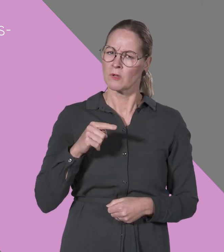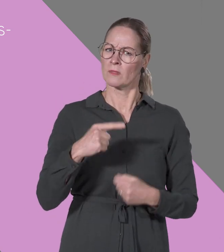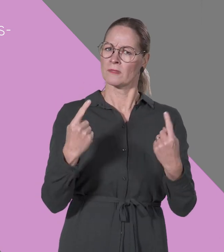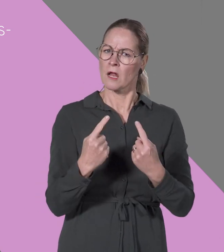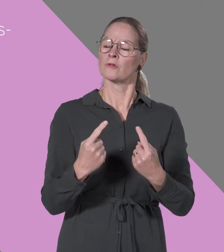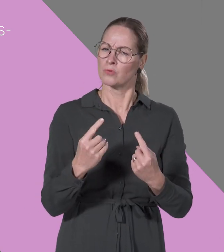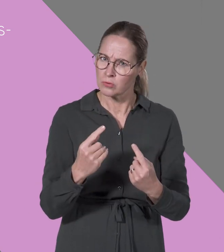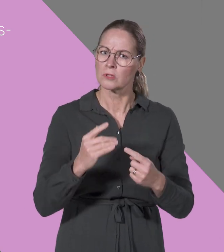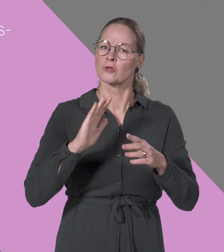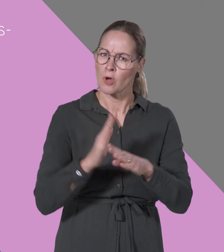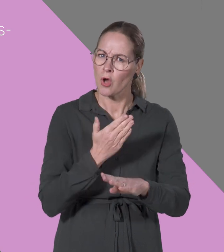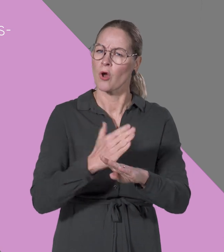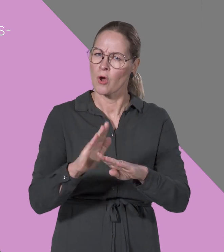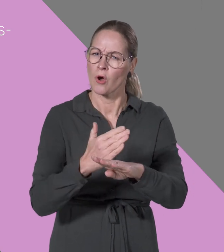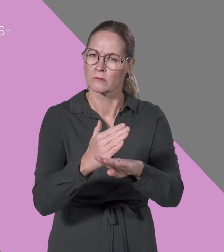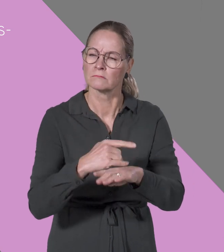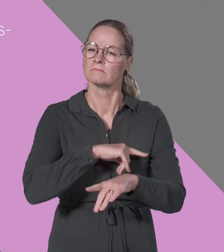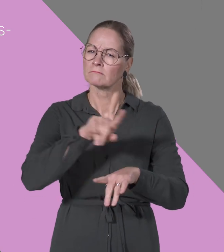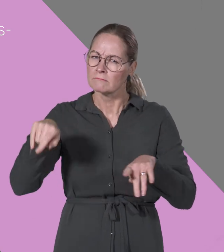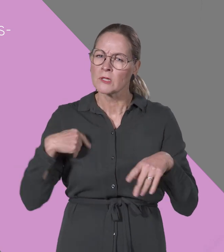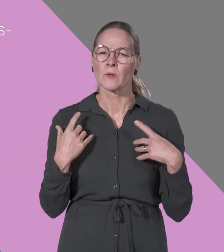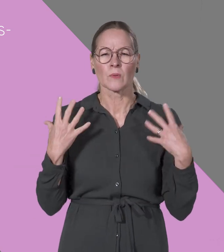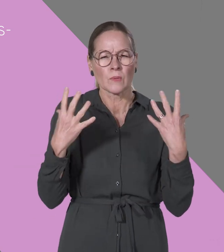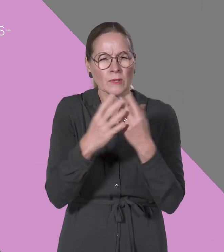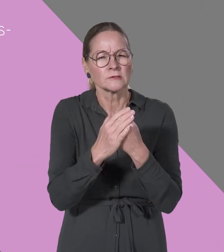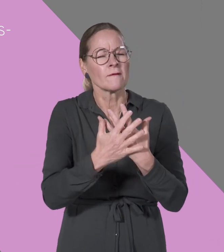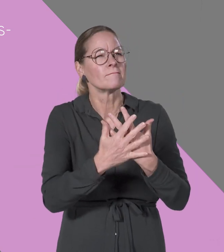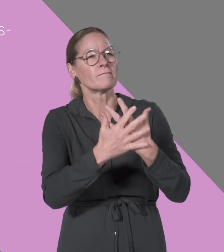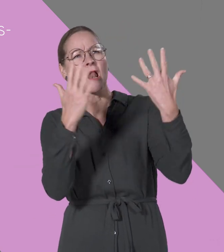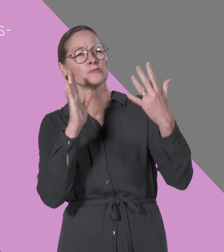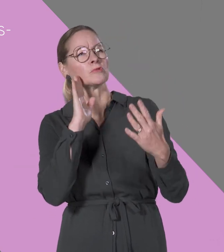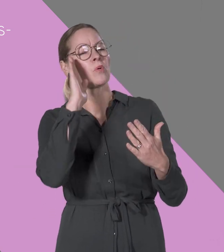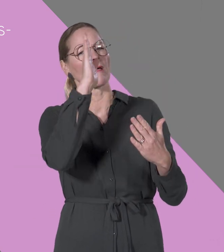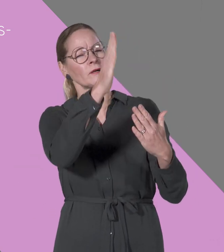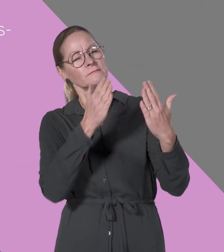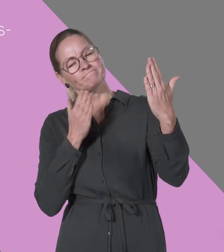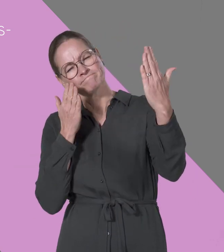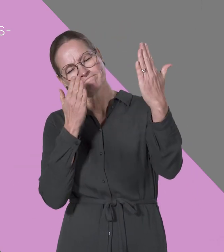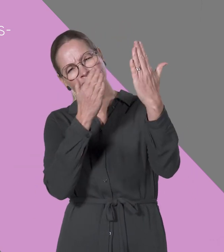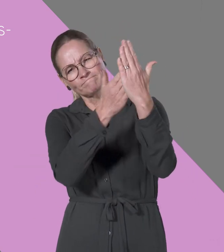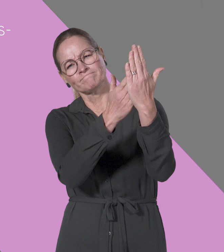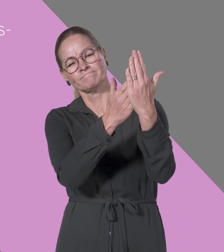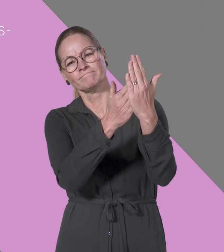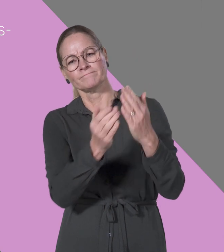että tilannetta korjataan ja että kuljemme yhdessä kohti valoisampaa tulevaisuutta.